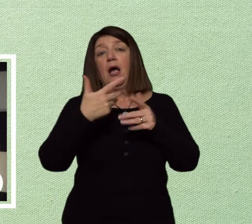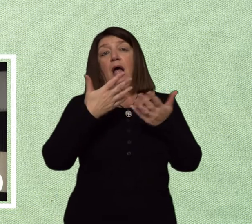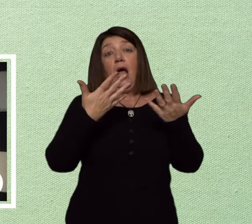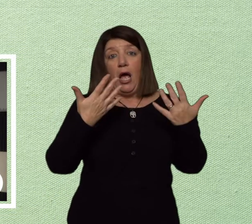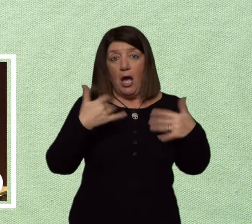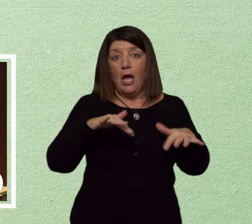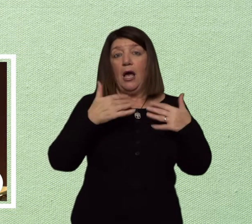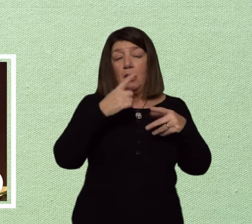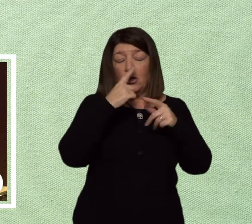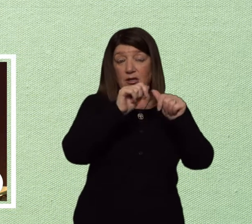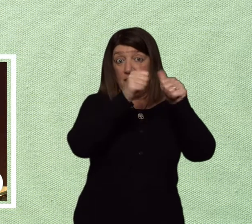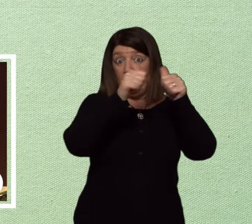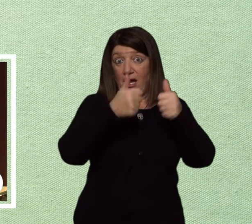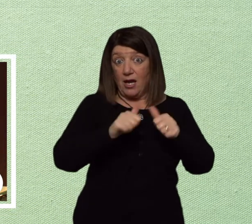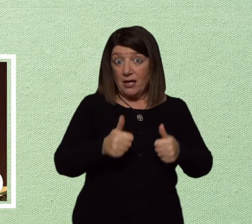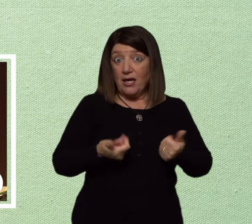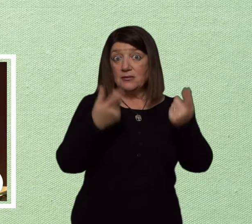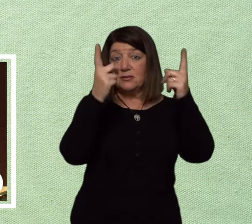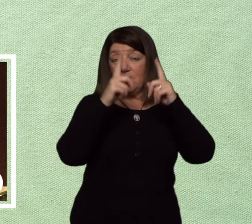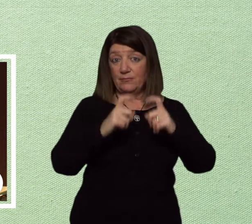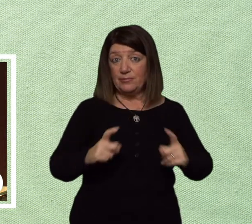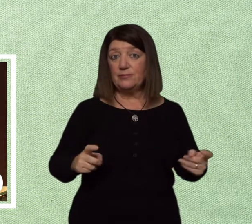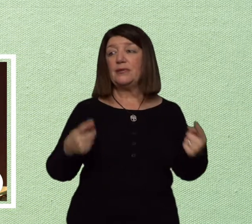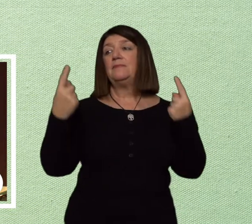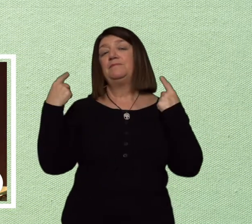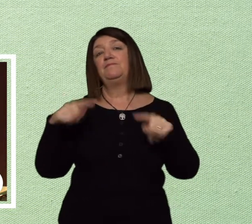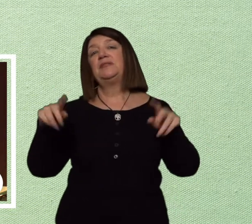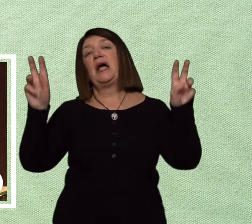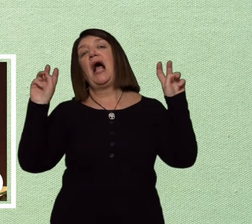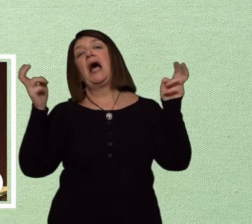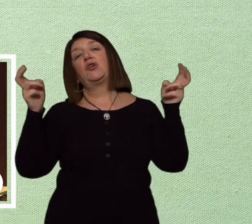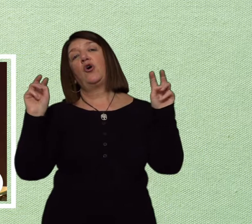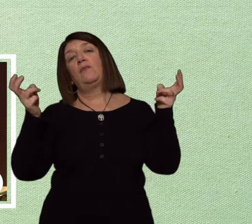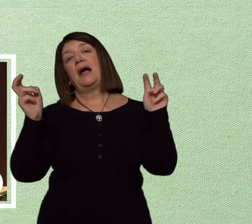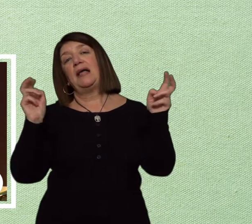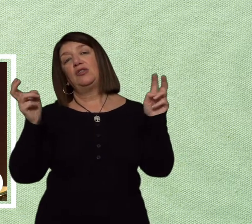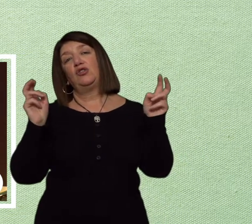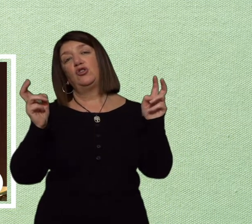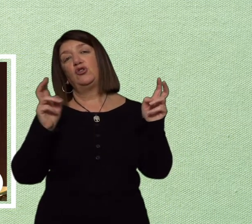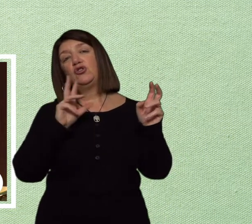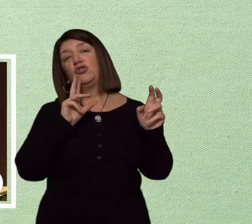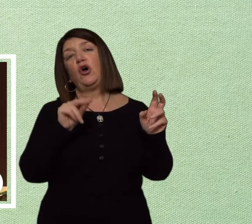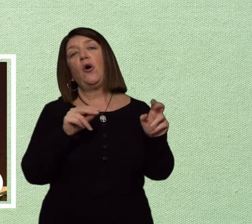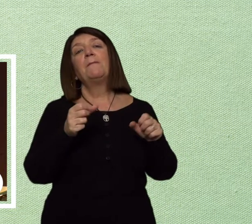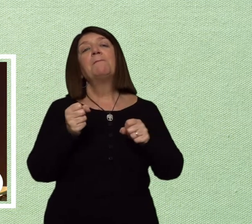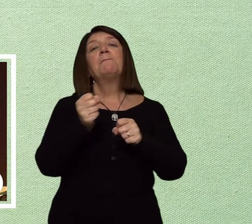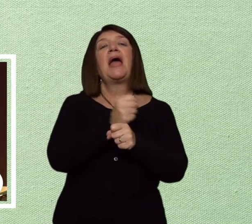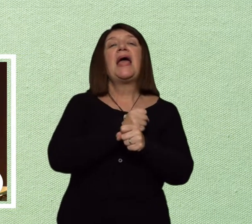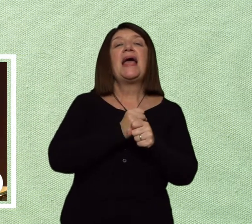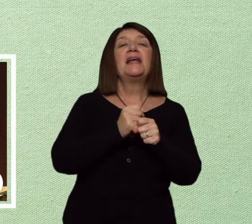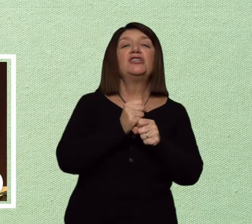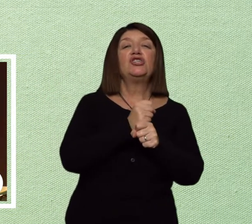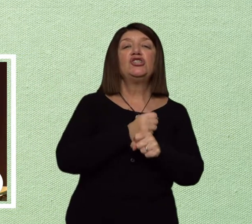Certo, ma perché ho tirato fuori l'argomento medicina che chiamerò nel modo corretto "genere